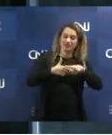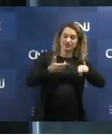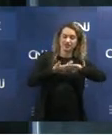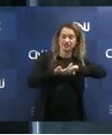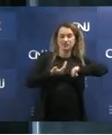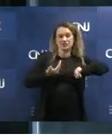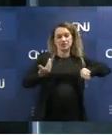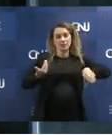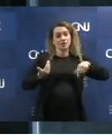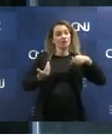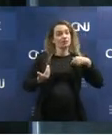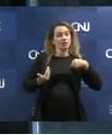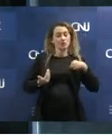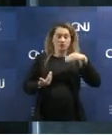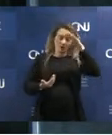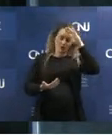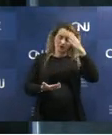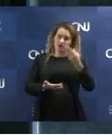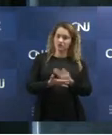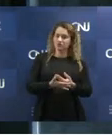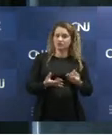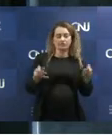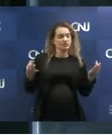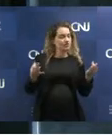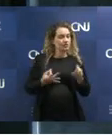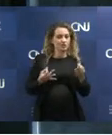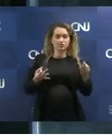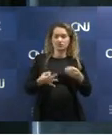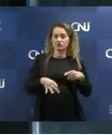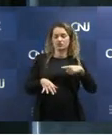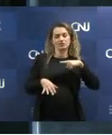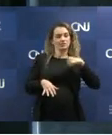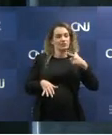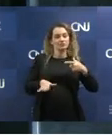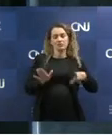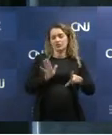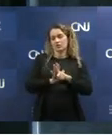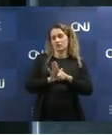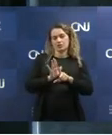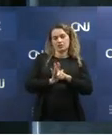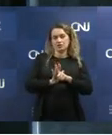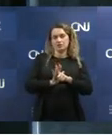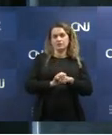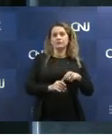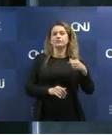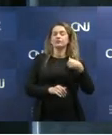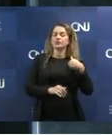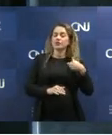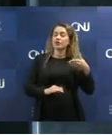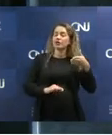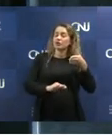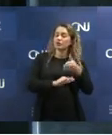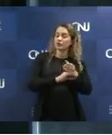Mas eu me filiei, até por conduta nesse sentido, nos processos da espécie,